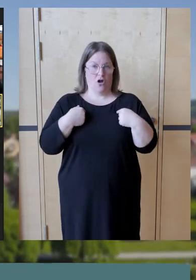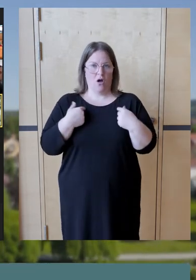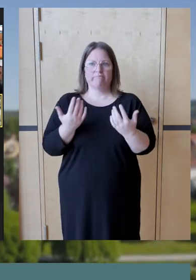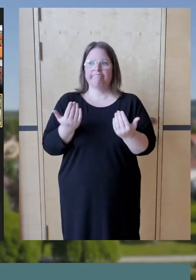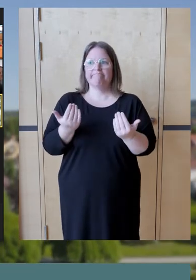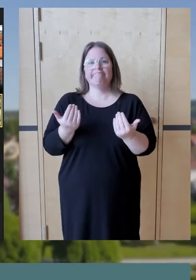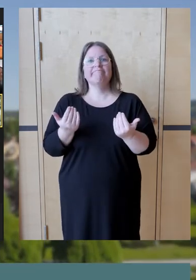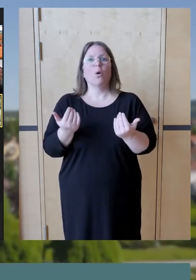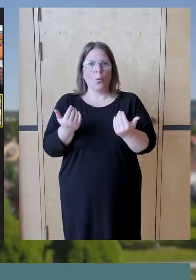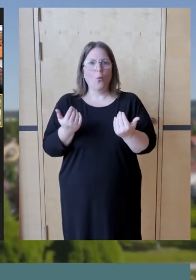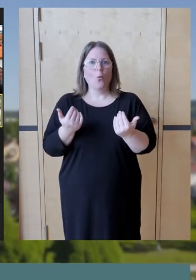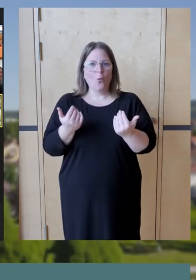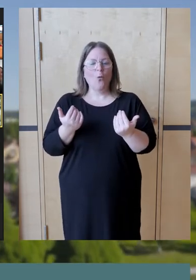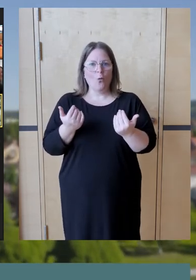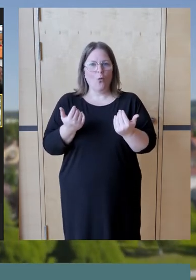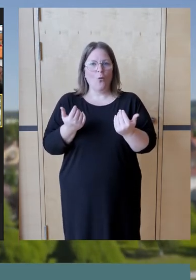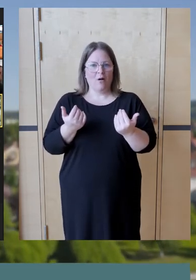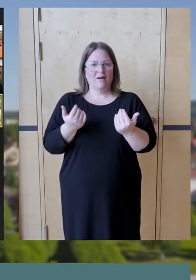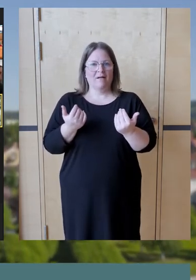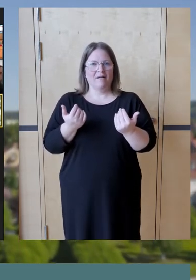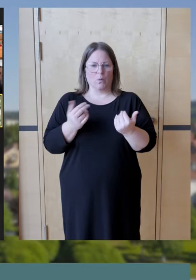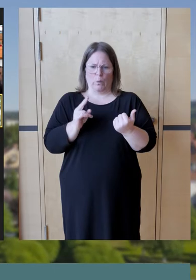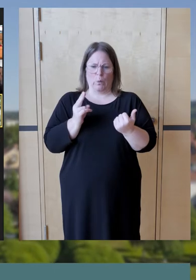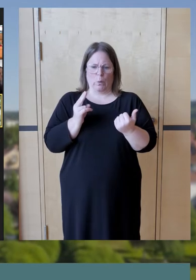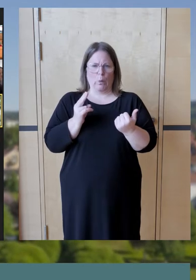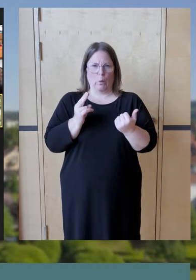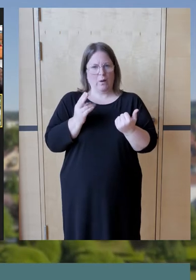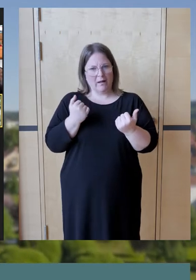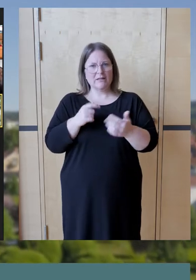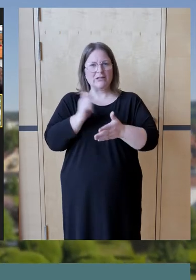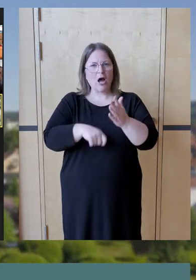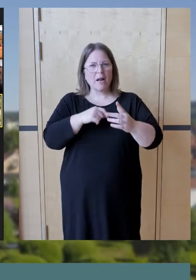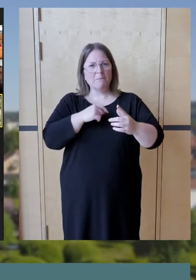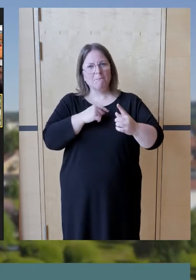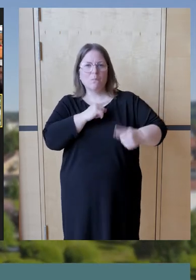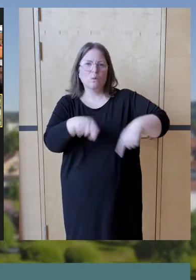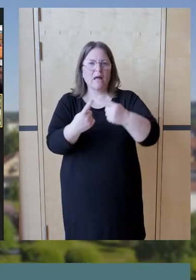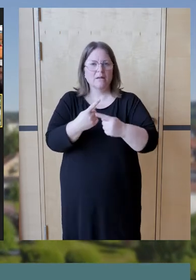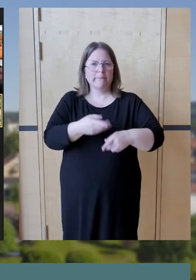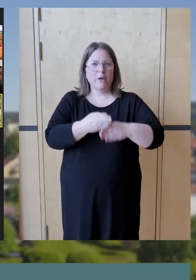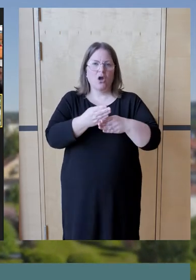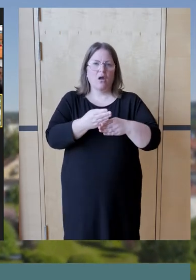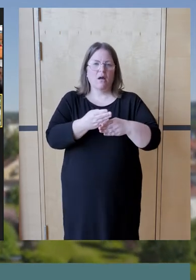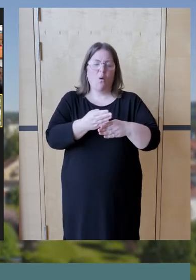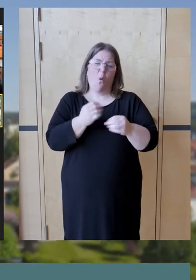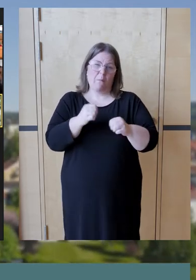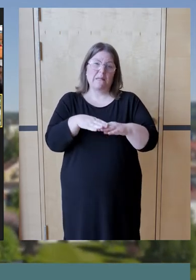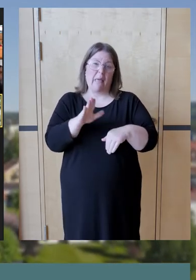I alla fall Det är klart process med byggandet Men förhoppningsvis lite mer än och skrapade i backen som Andreas uttryckte